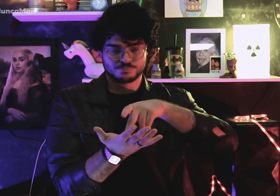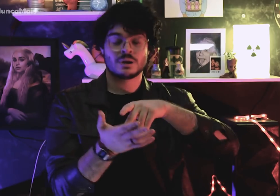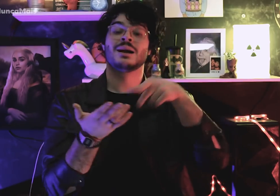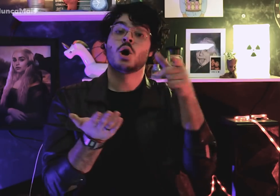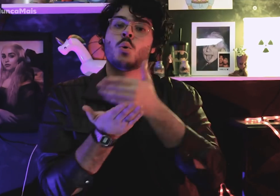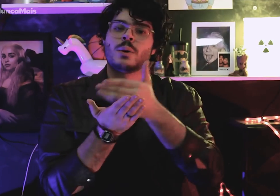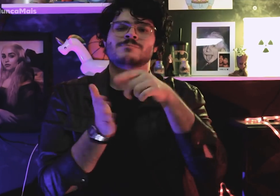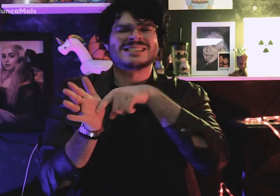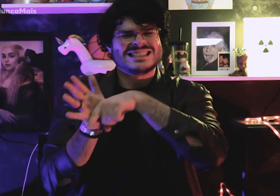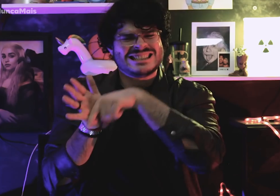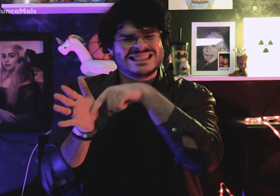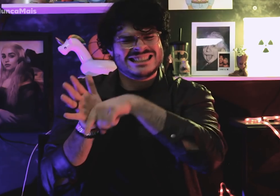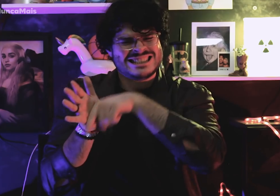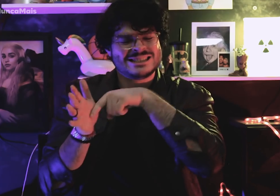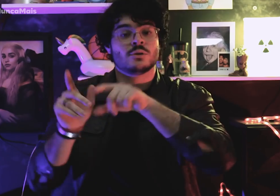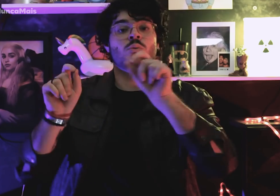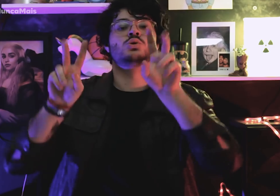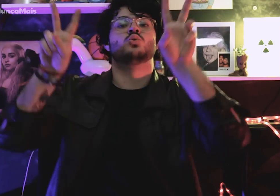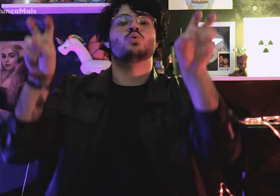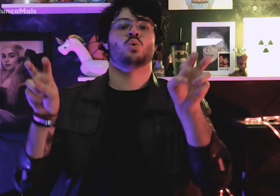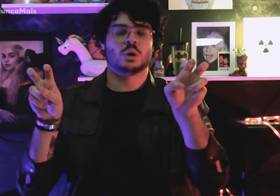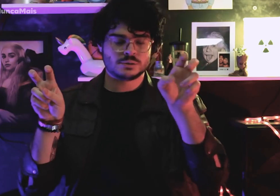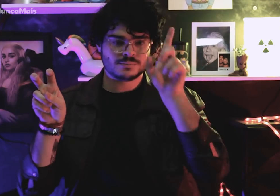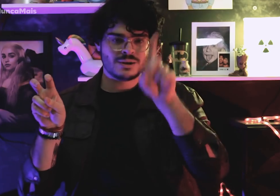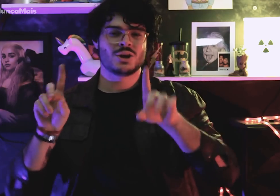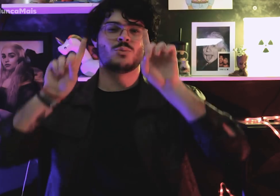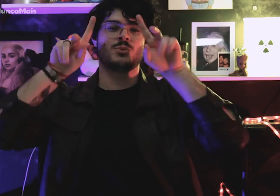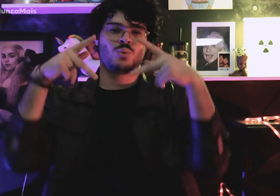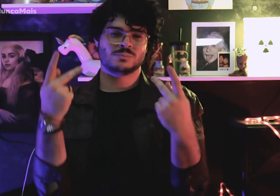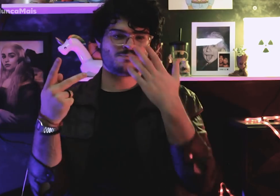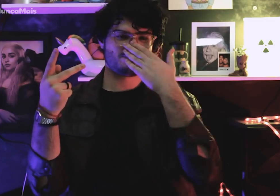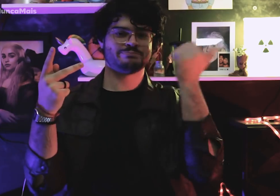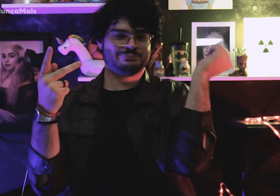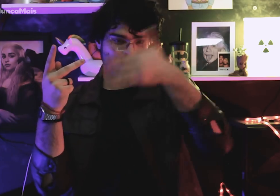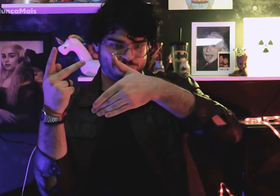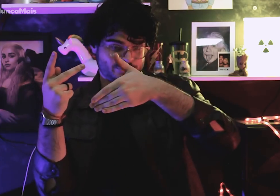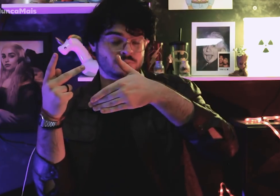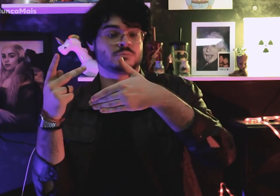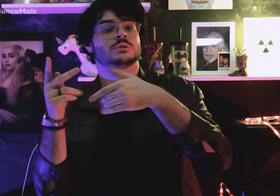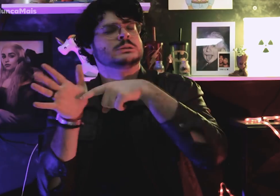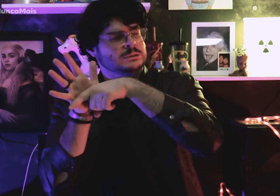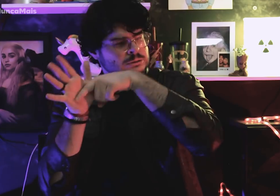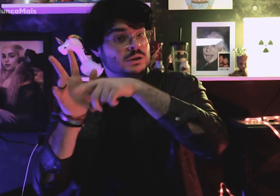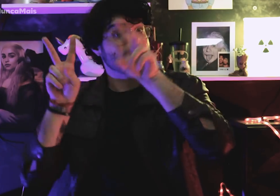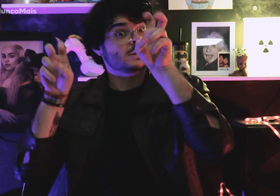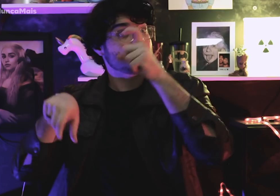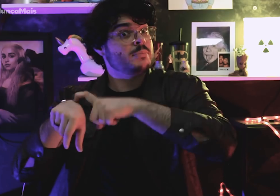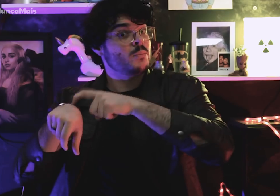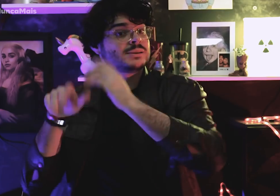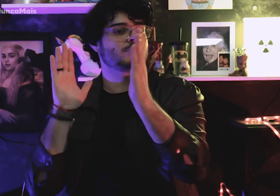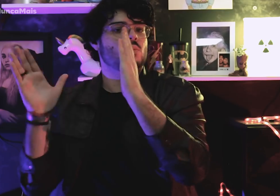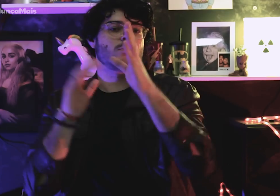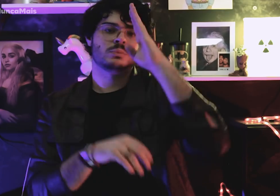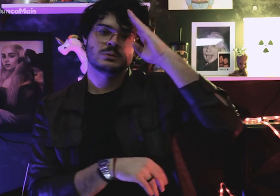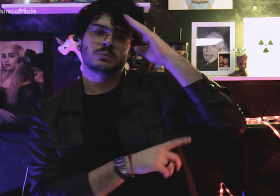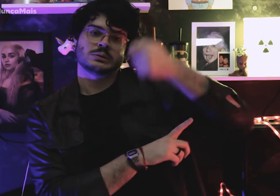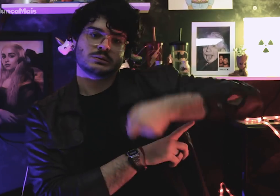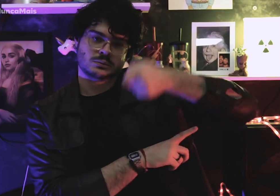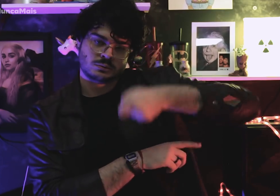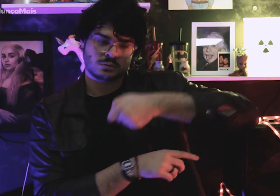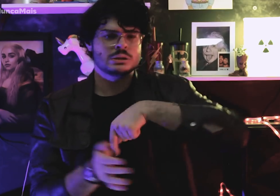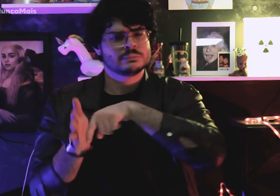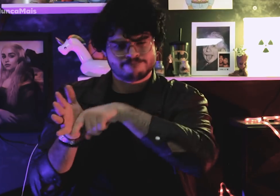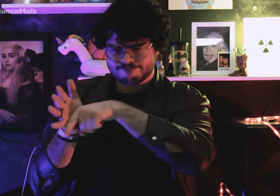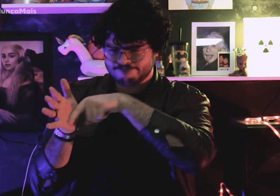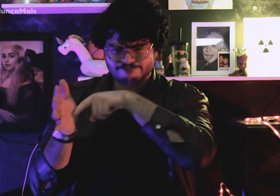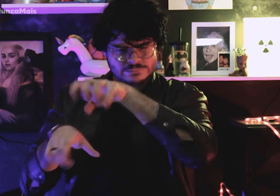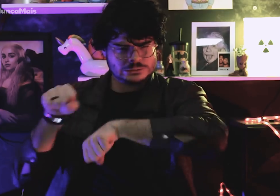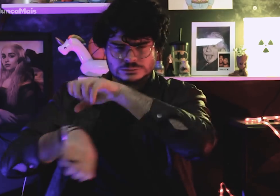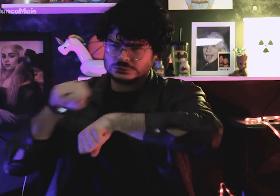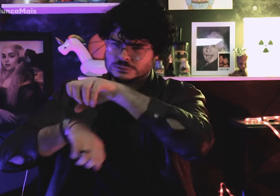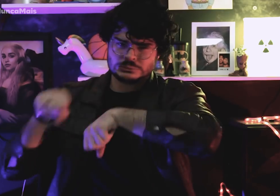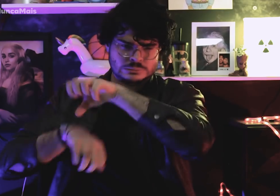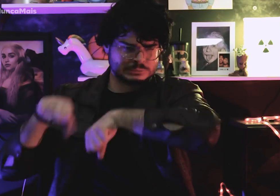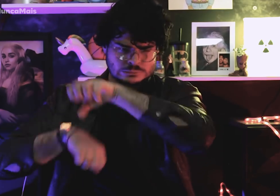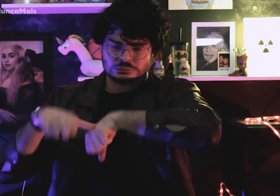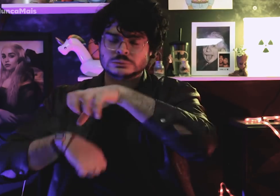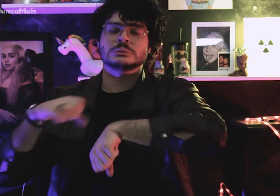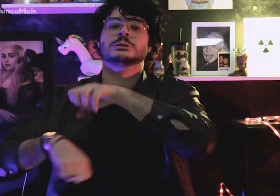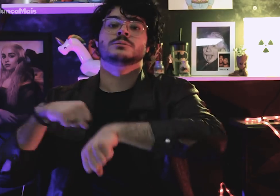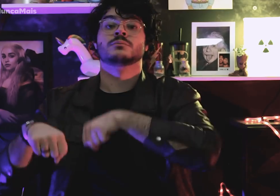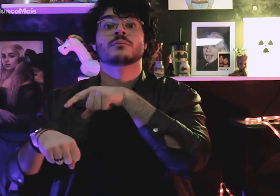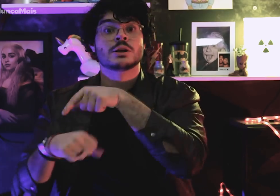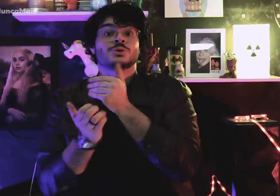investigaram violações de direitos humanos ocorridas durante ditadura militar